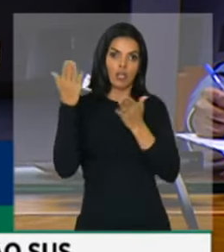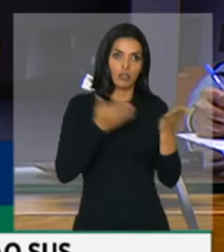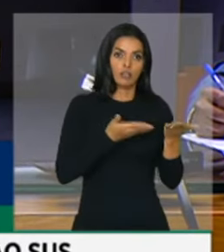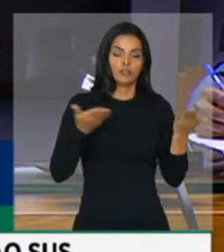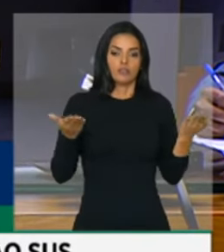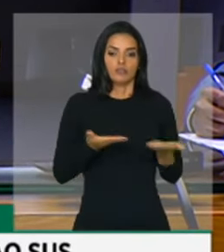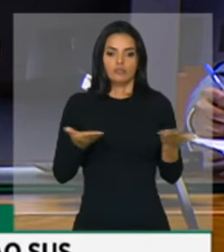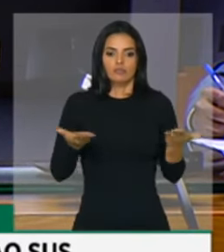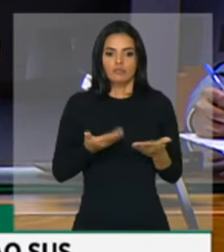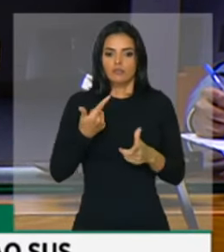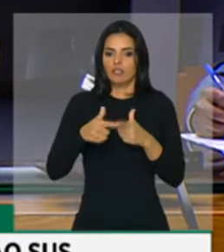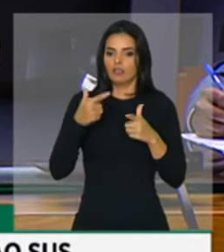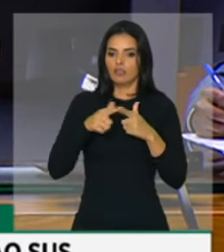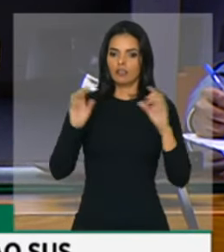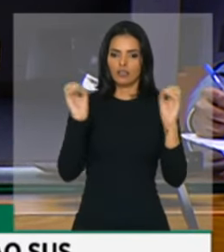NENHUM COM PAUTA ALGUMA, NO ENTANTO QUE SIGAMOS O